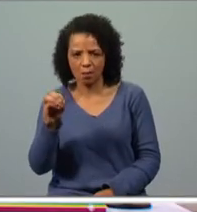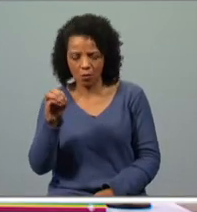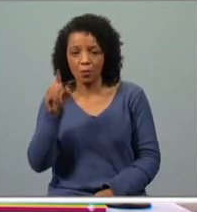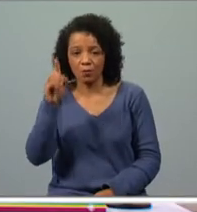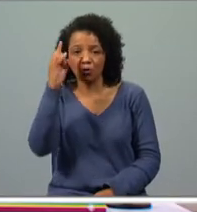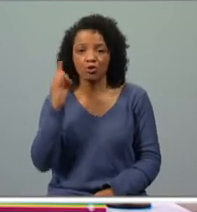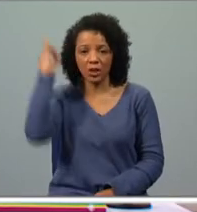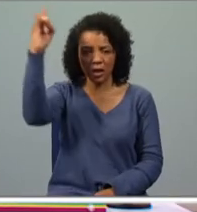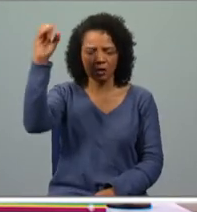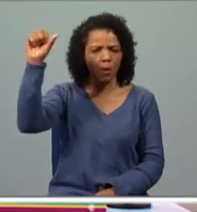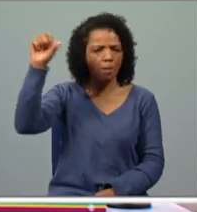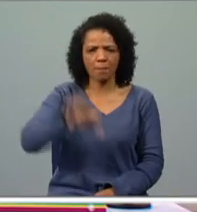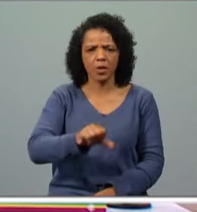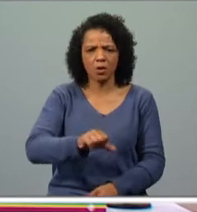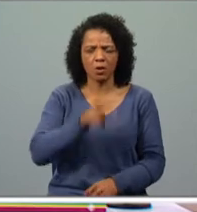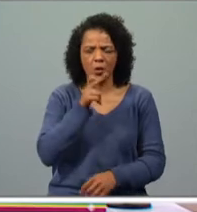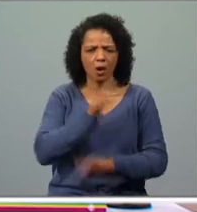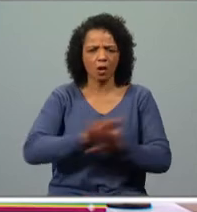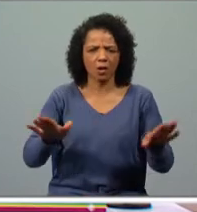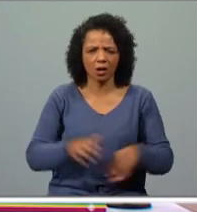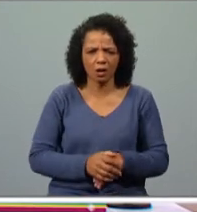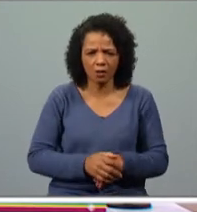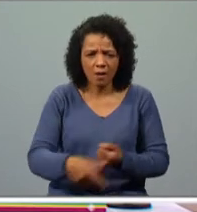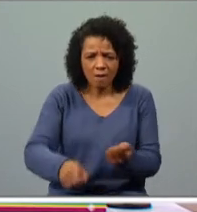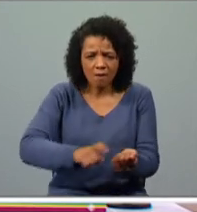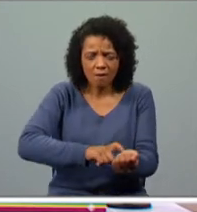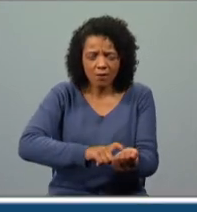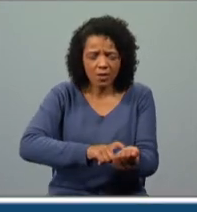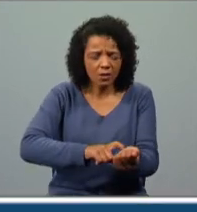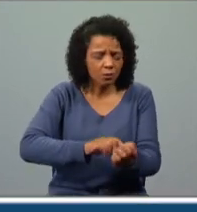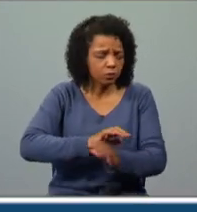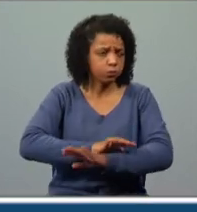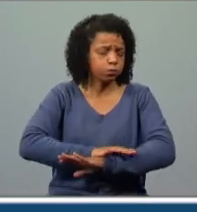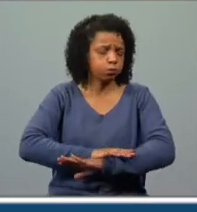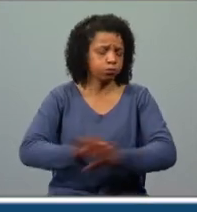o polifemo era o pior de todos era o Terrível ele tinha um mau feitio era ele polyphemus 是最糟糕的可怕的是他脾氣不好